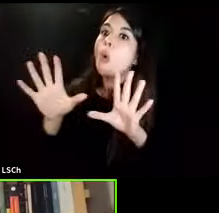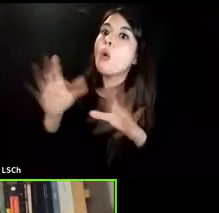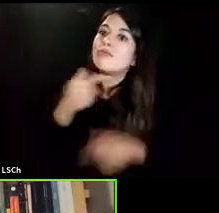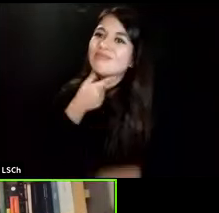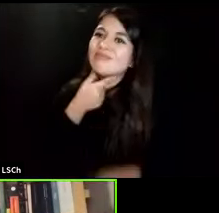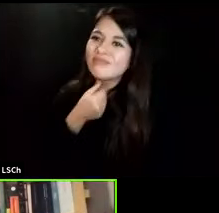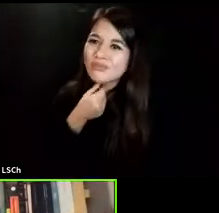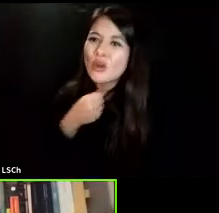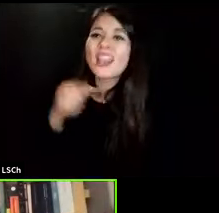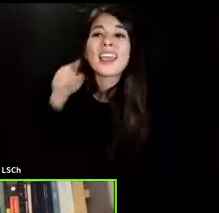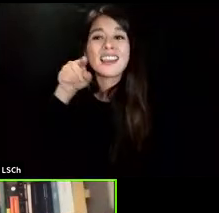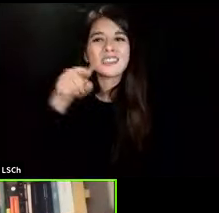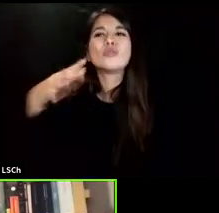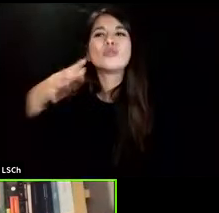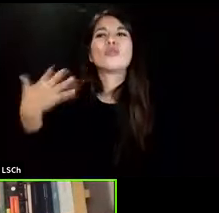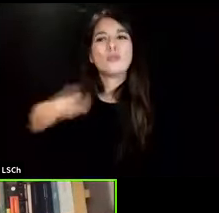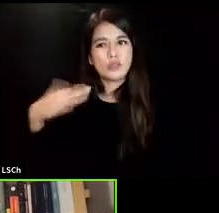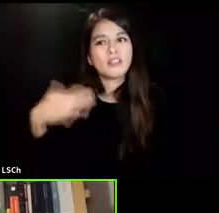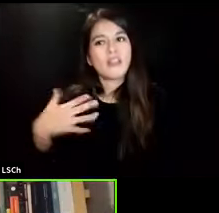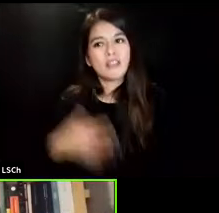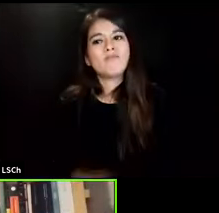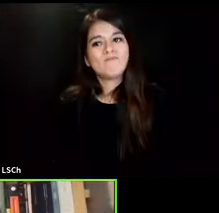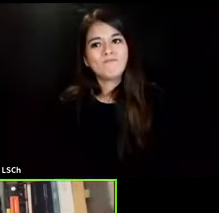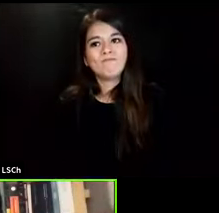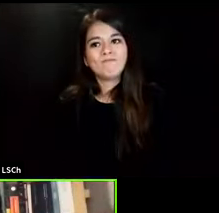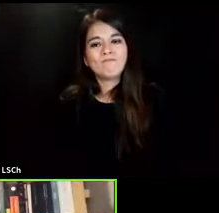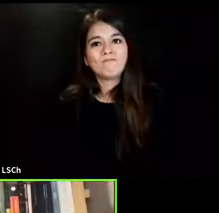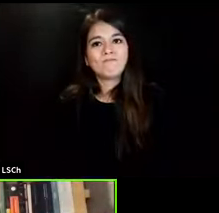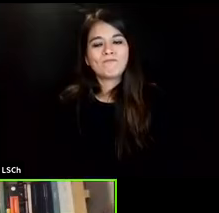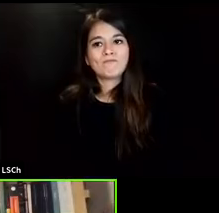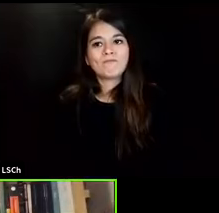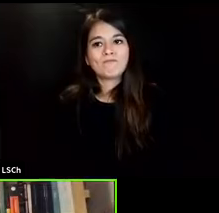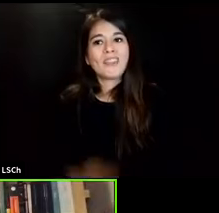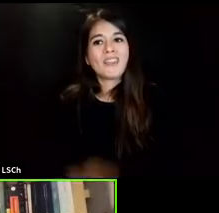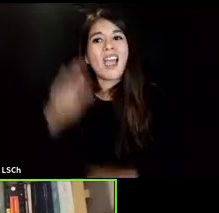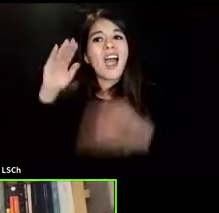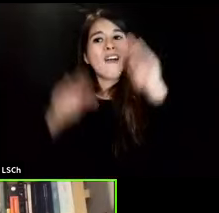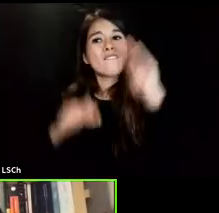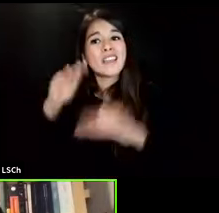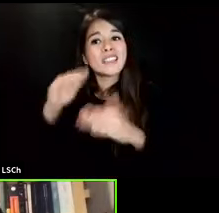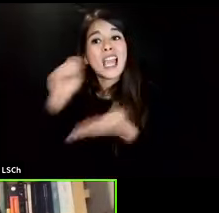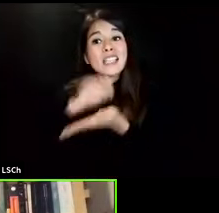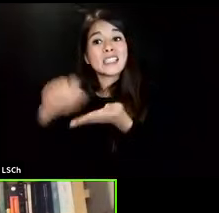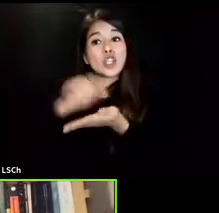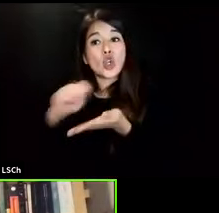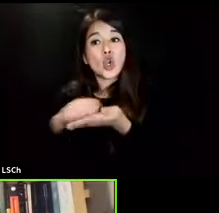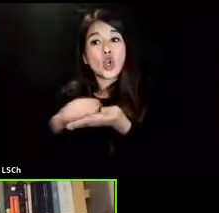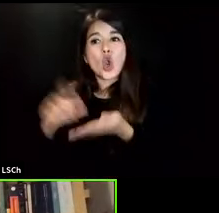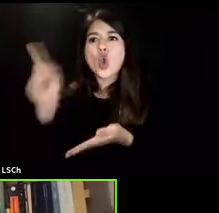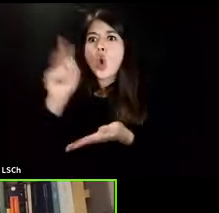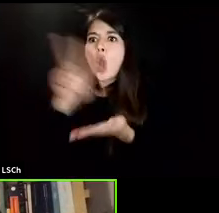relevante y ahí incluso hay veces en que los propios escritores no le envíen sus obras y es mejor buscar una narrada por